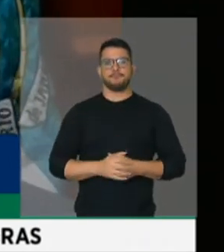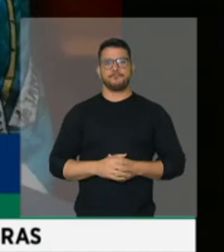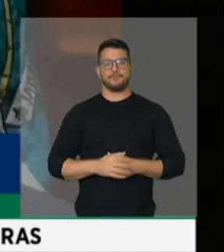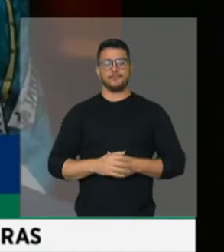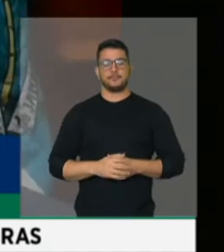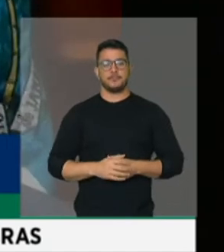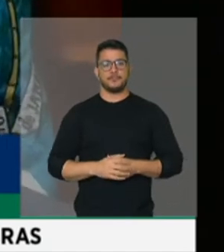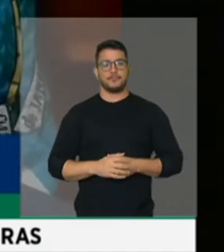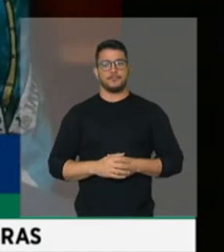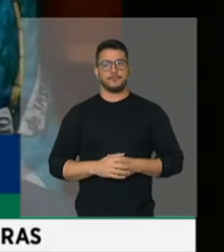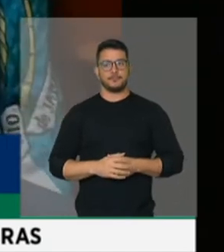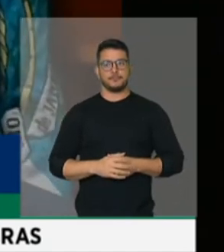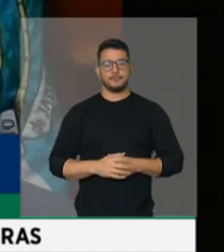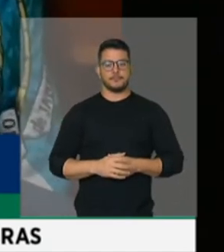ACONTEÇA. ESSA FOI A MESMA DISCUSSÃO NA LEI DO GÁ S.